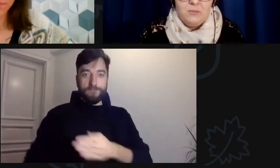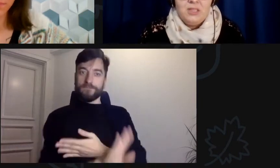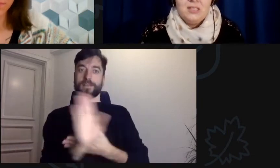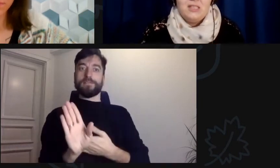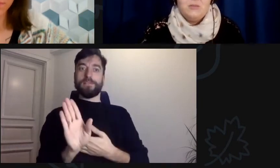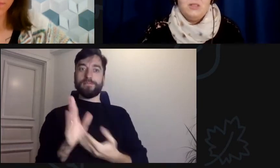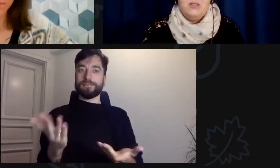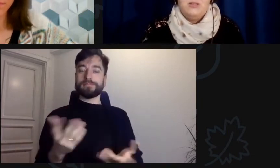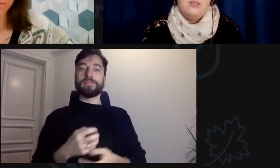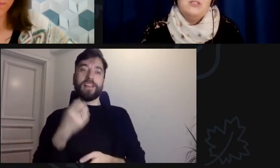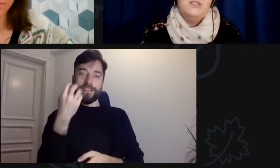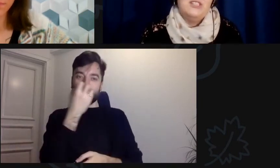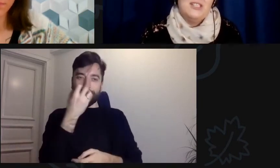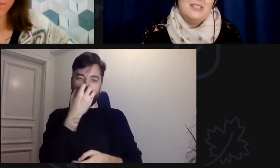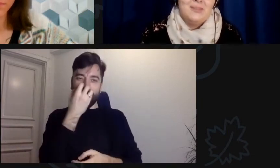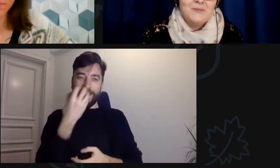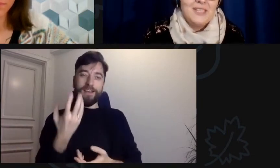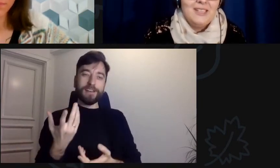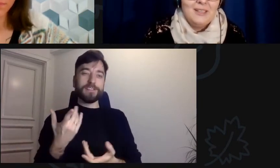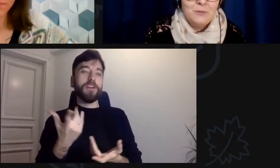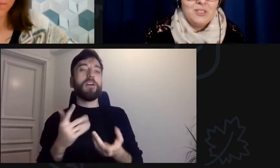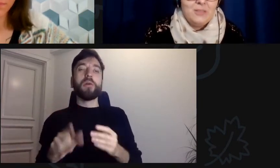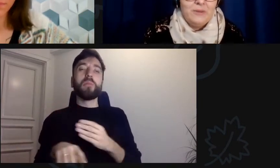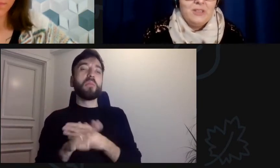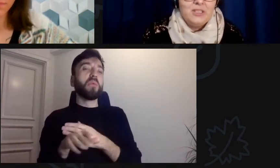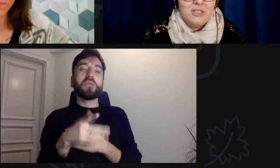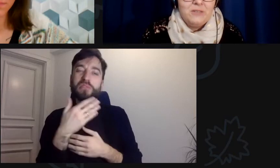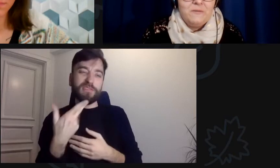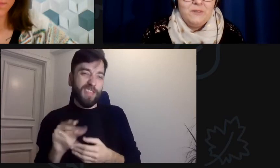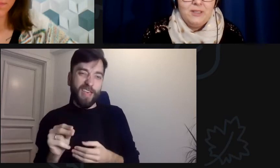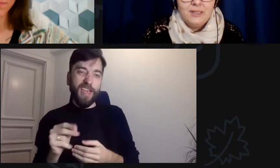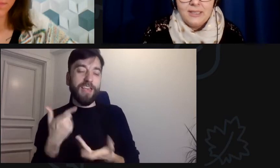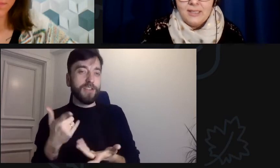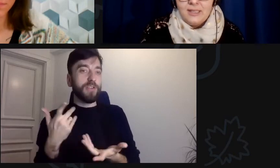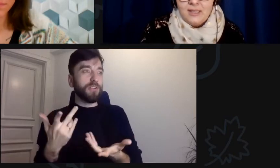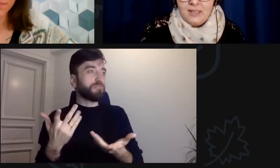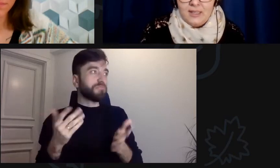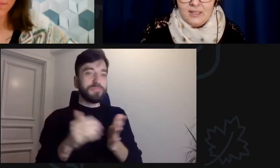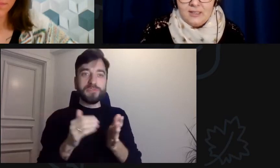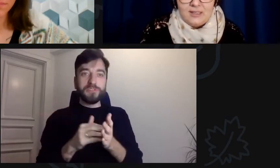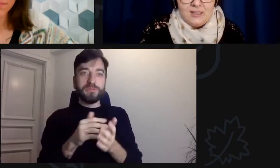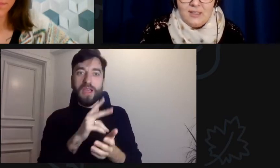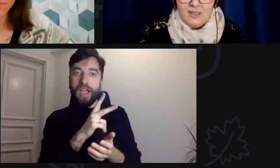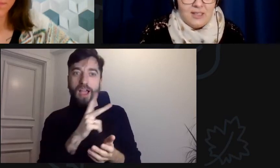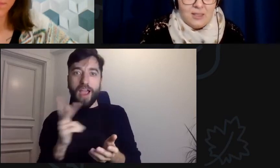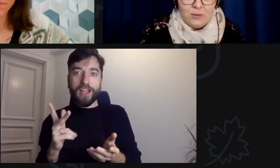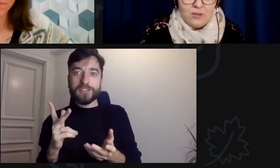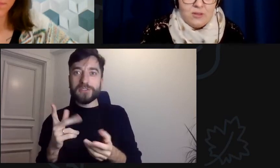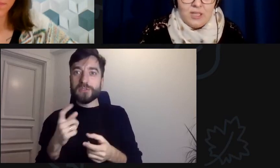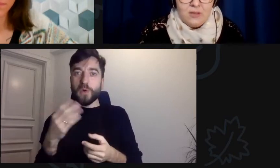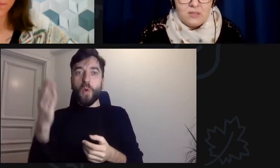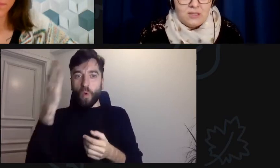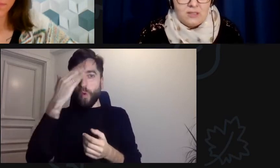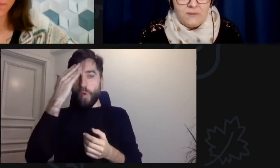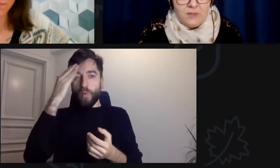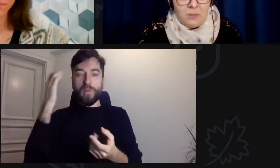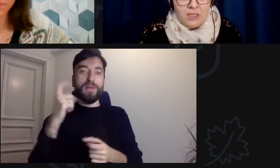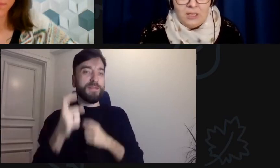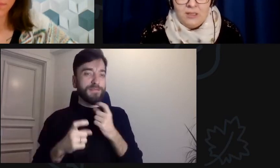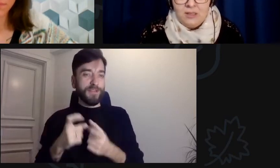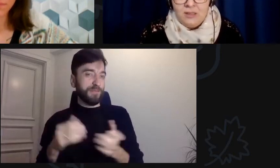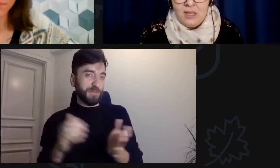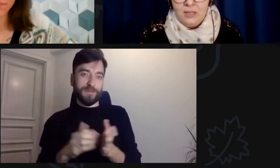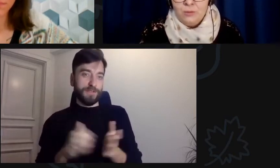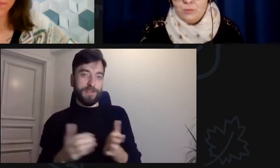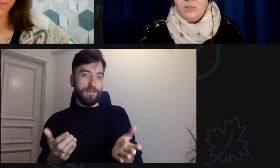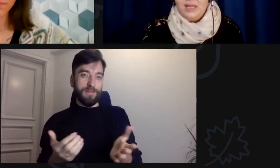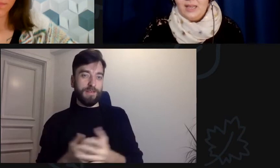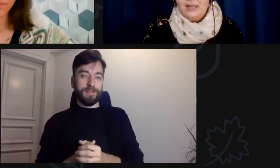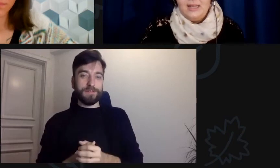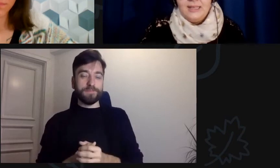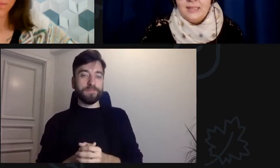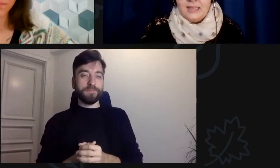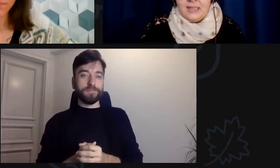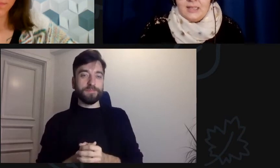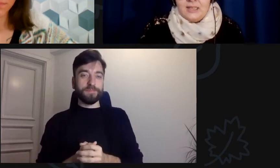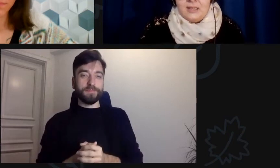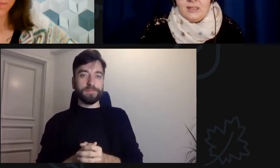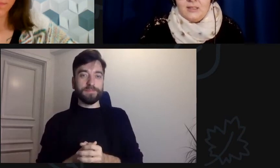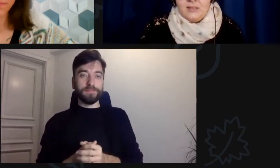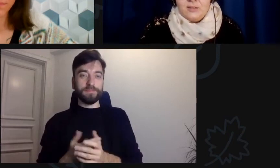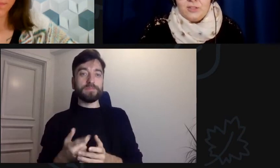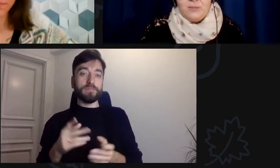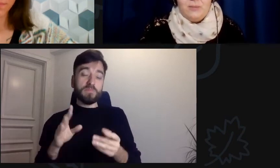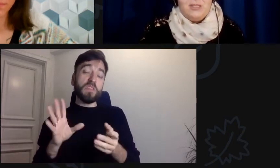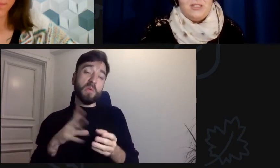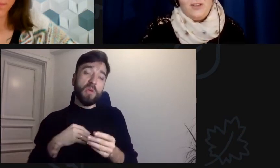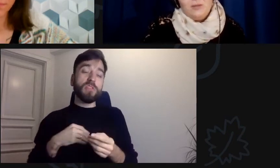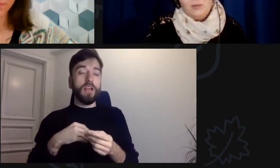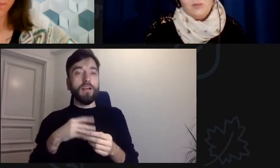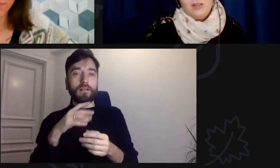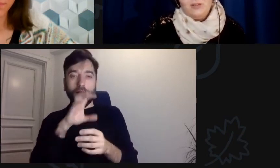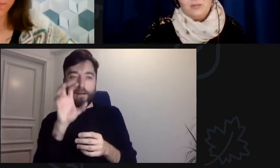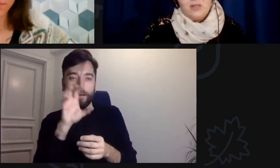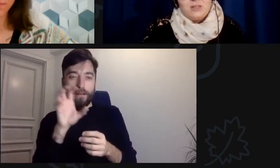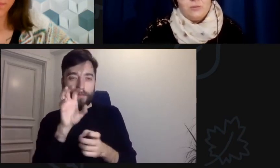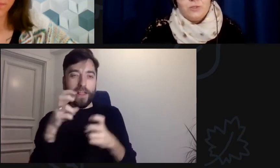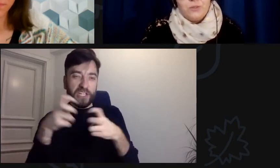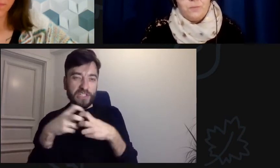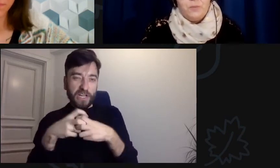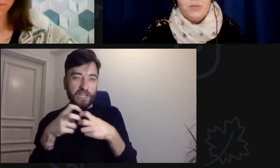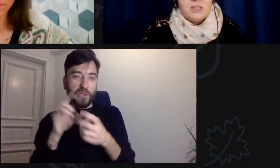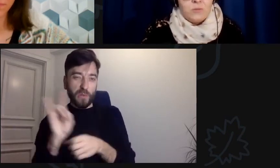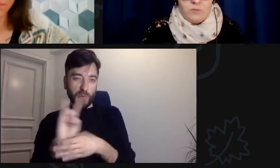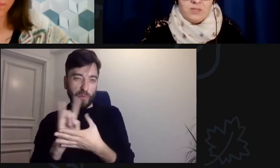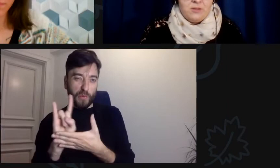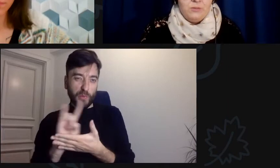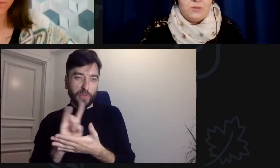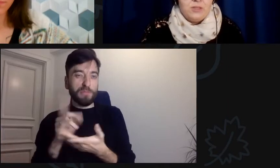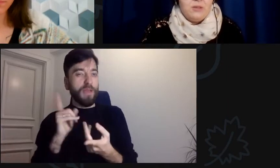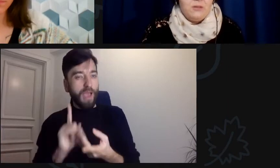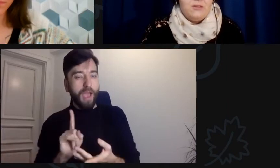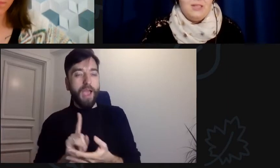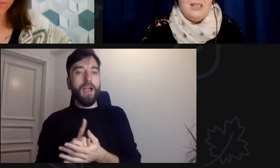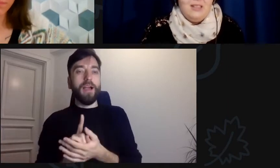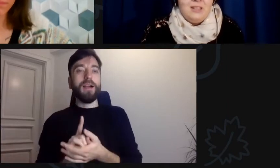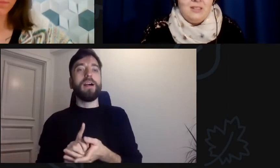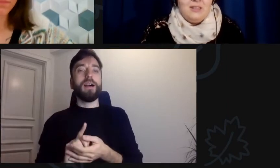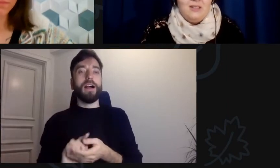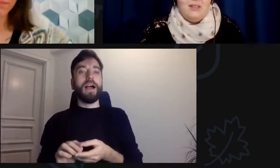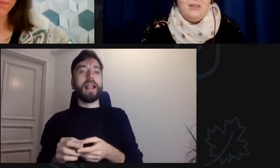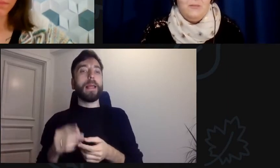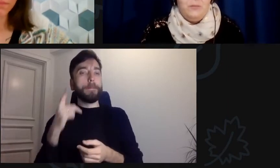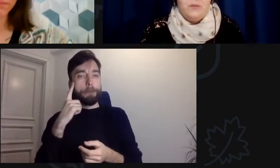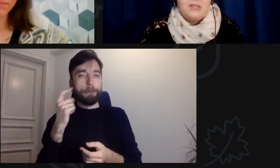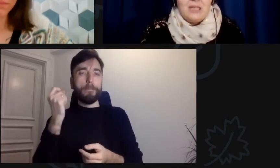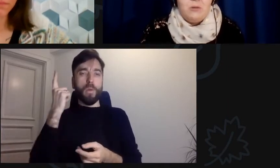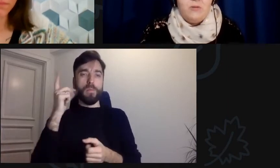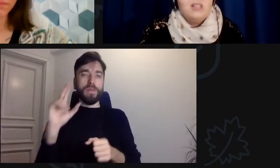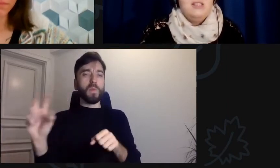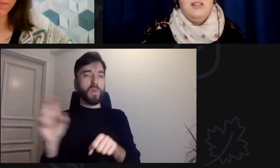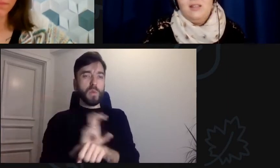Oczywiście, że możemy nauczyć się pewnych rzeczy z Internetu, ale trzeba być świadomym, że bardzo dużo pomysłów, technik powstało dlatego,